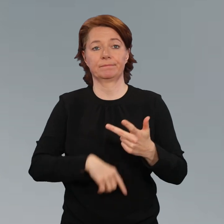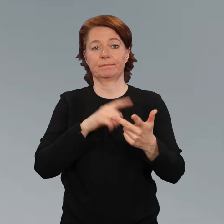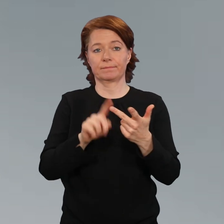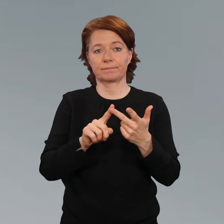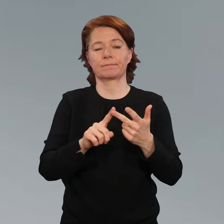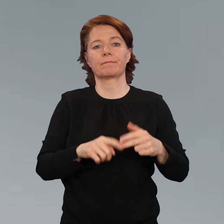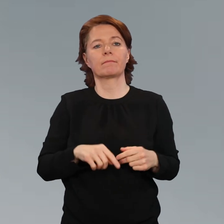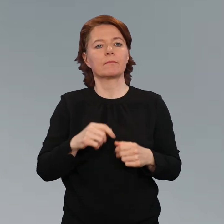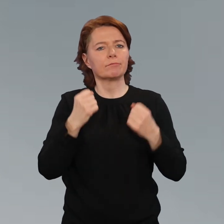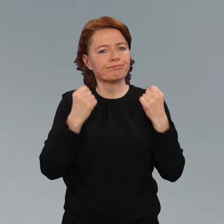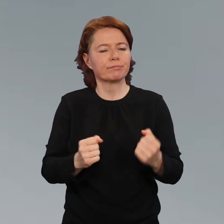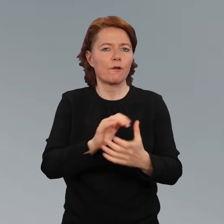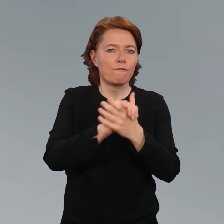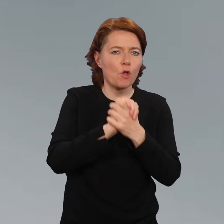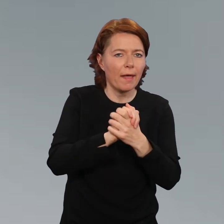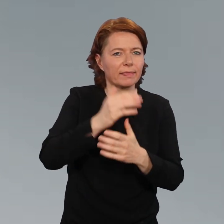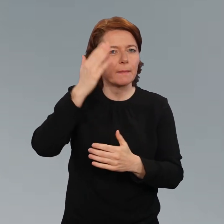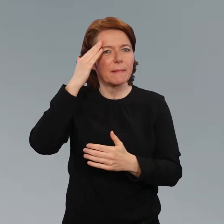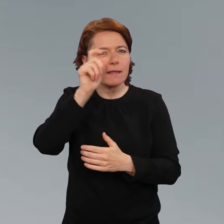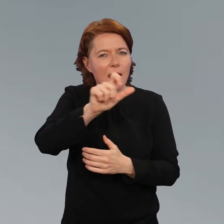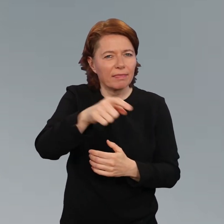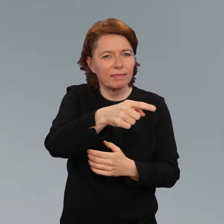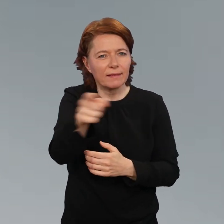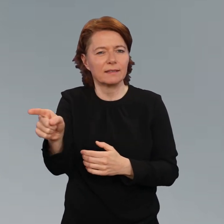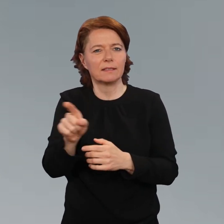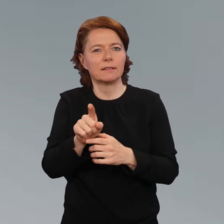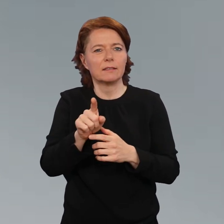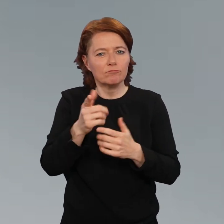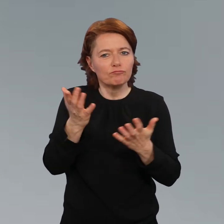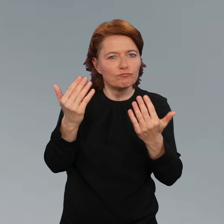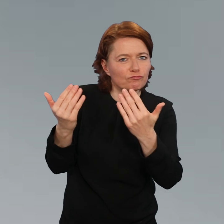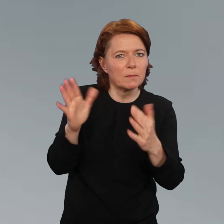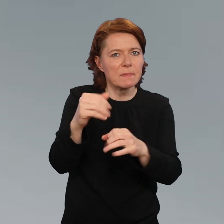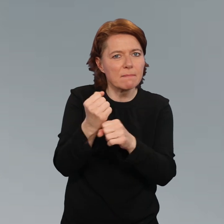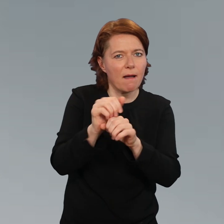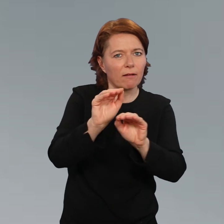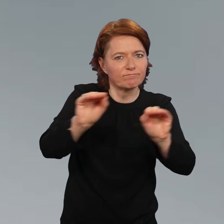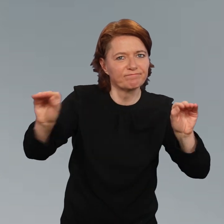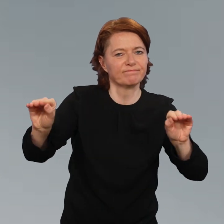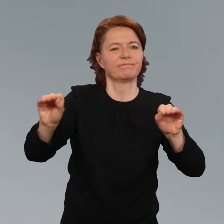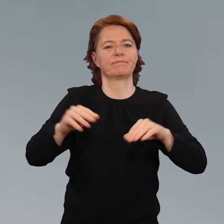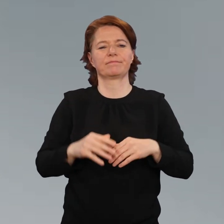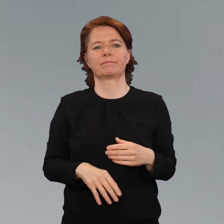3. Es werden vor allem Freunde und Bekannte angeworben